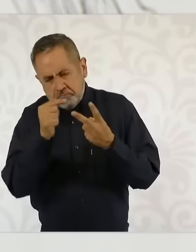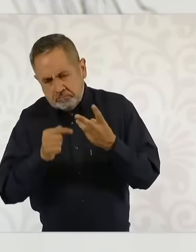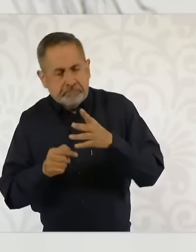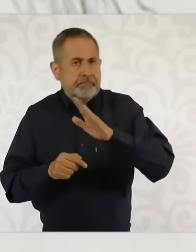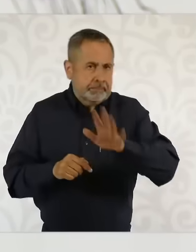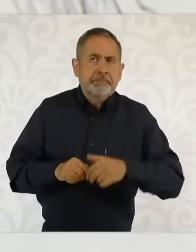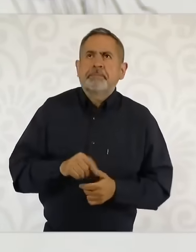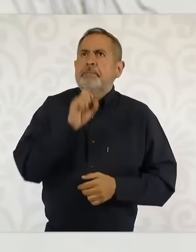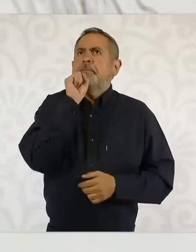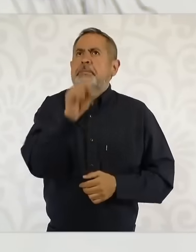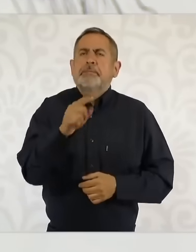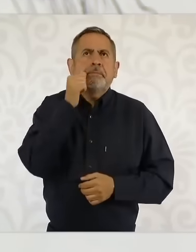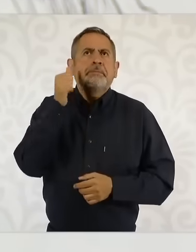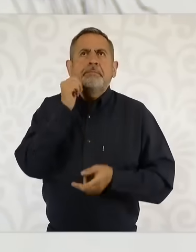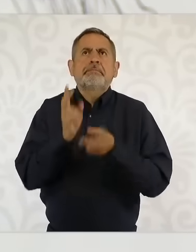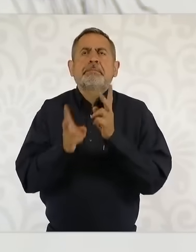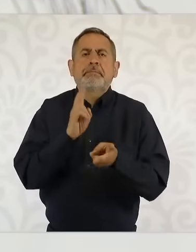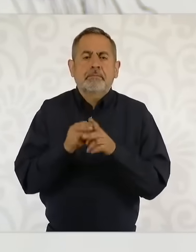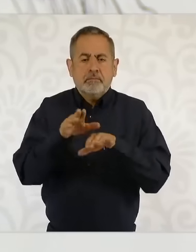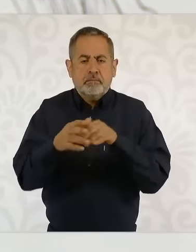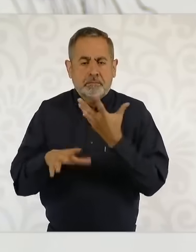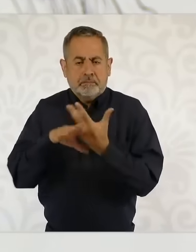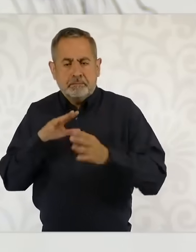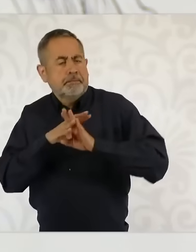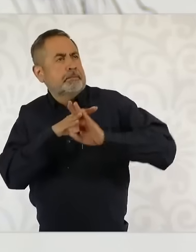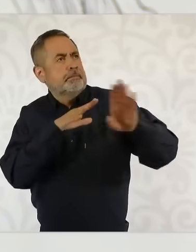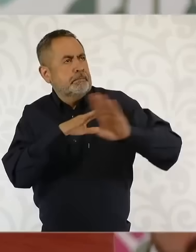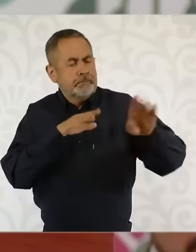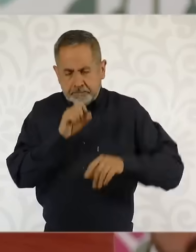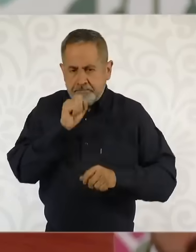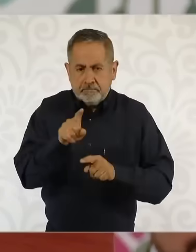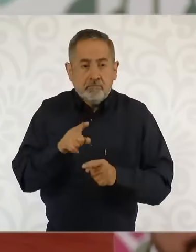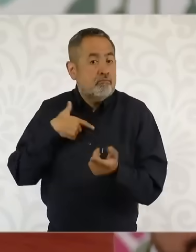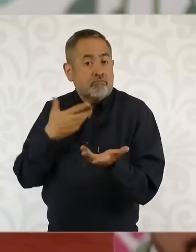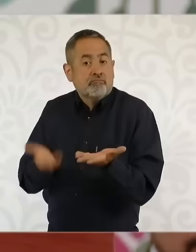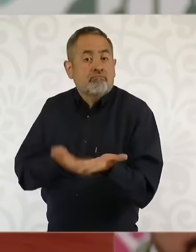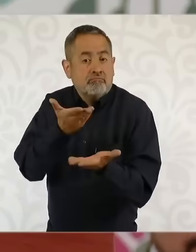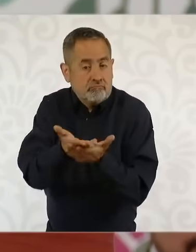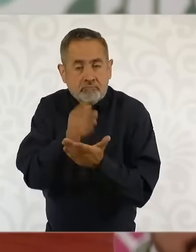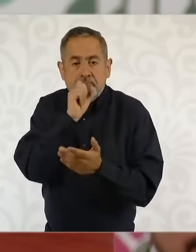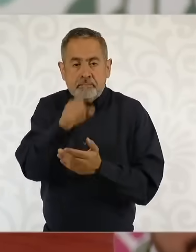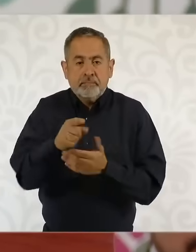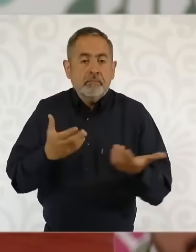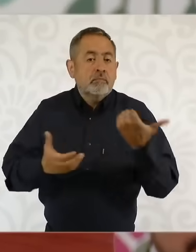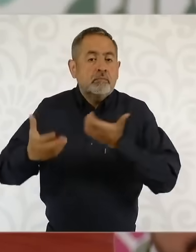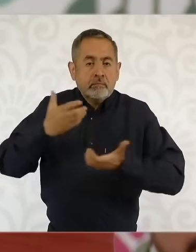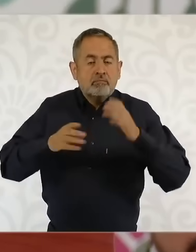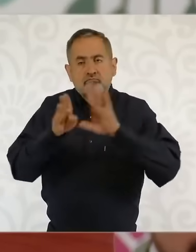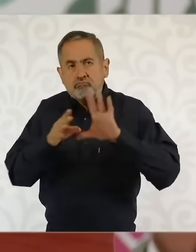hablamos de del tema de migración también le planteé obviamente el tema de comercio que